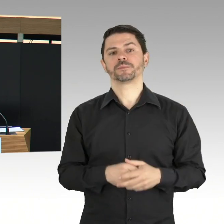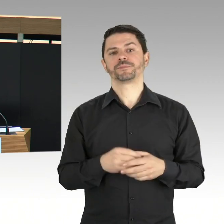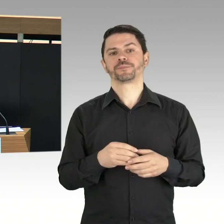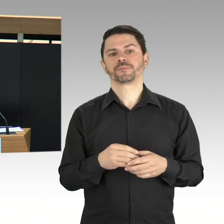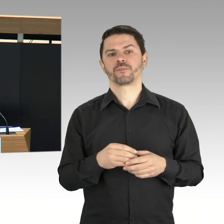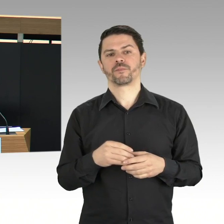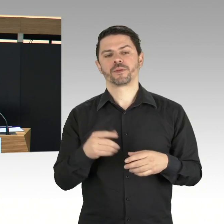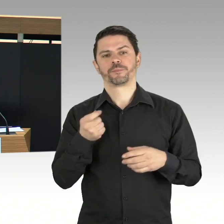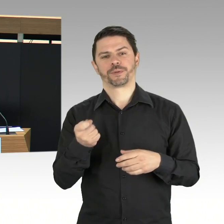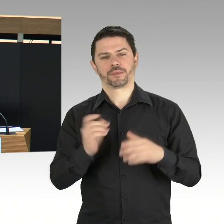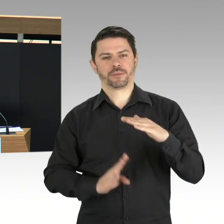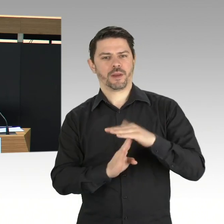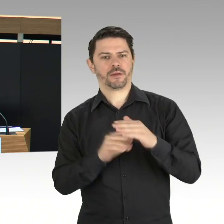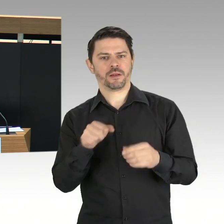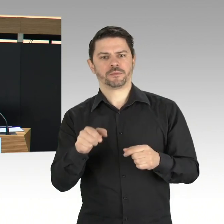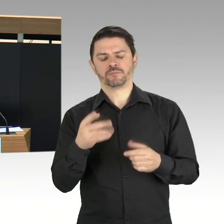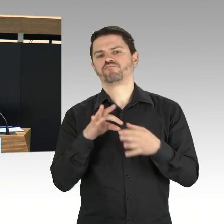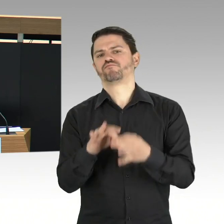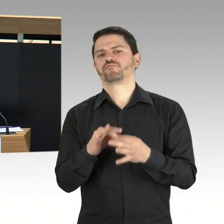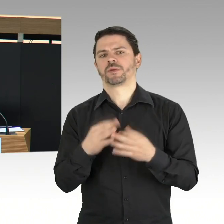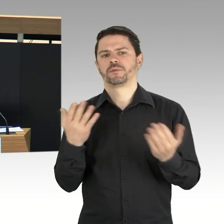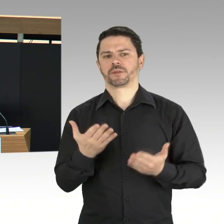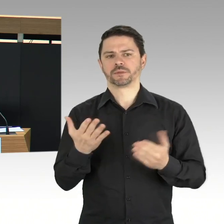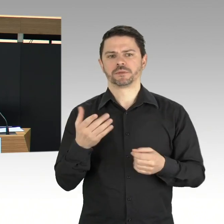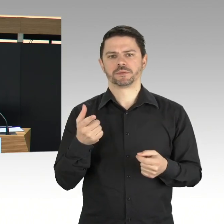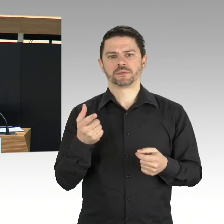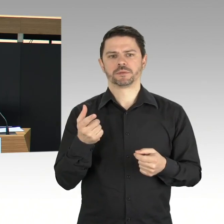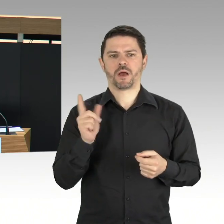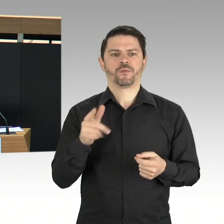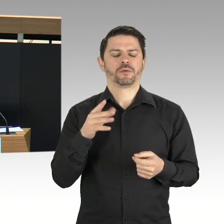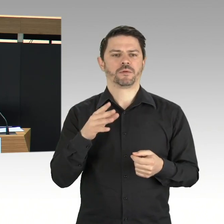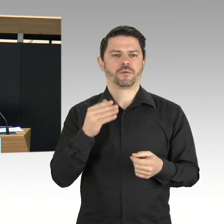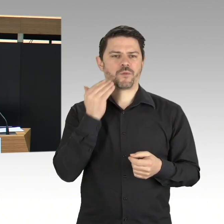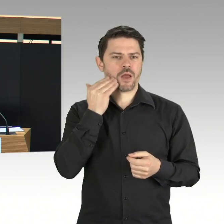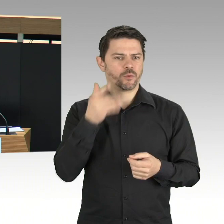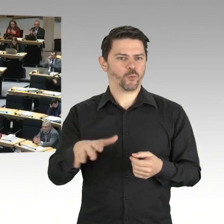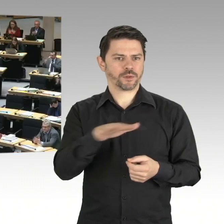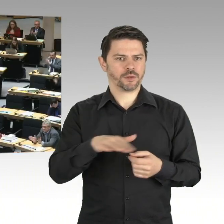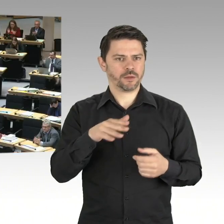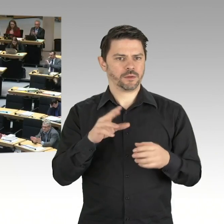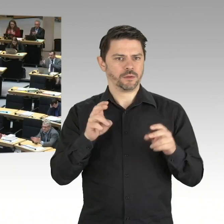Und die überlassen wir hier gerne der Opposition, meine Damen und Herren. (Beifall)